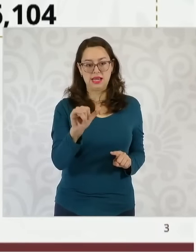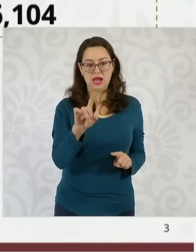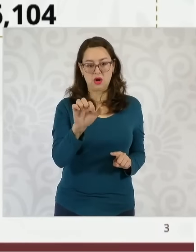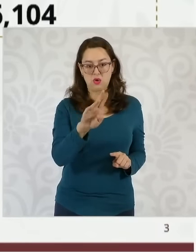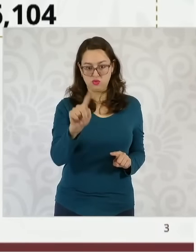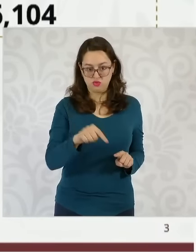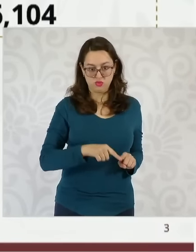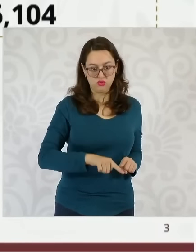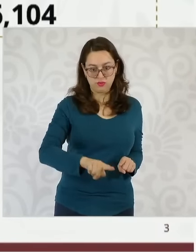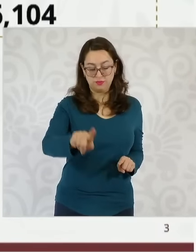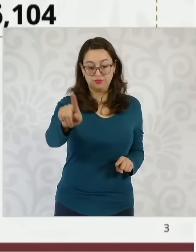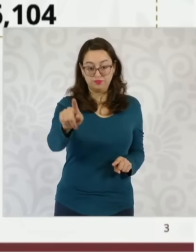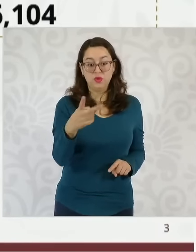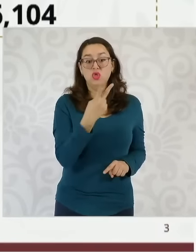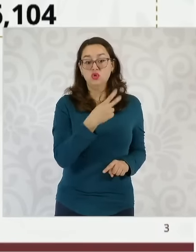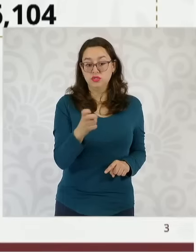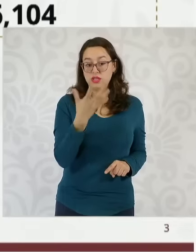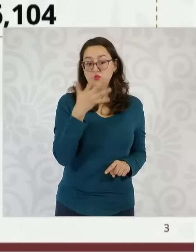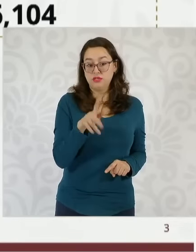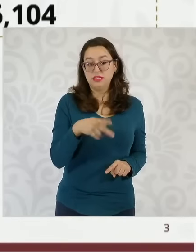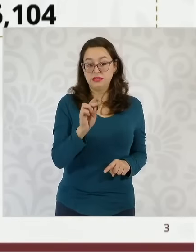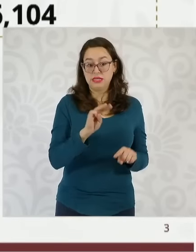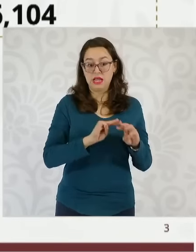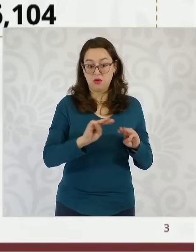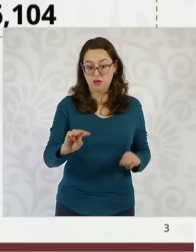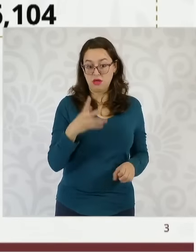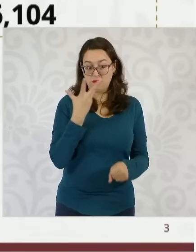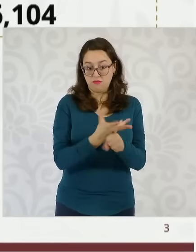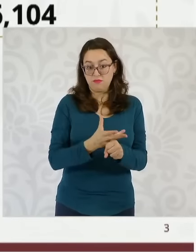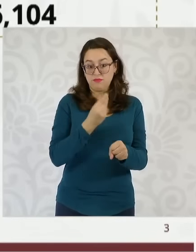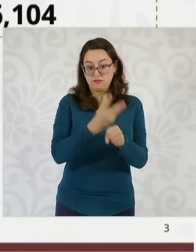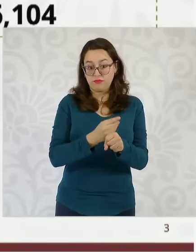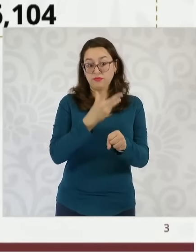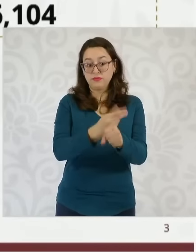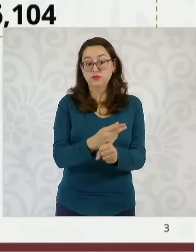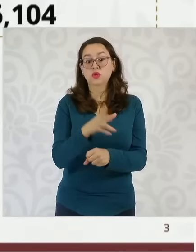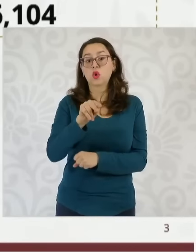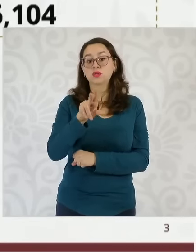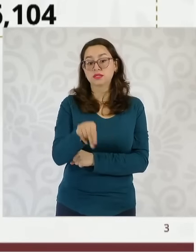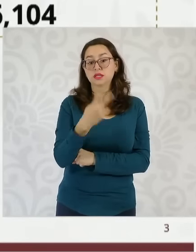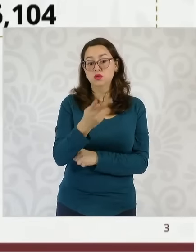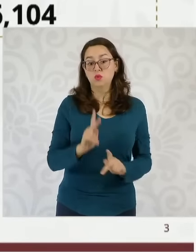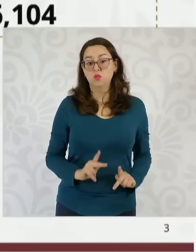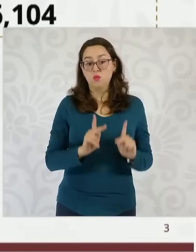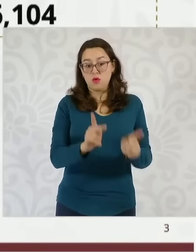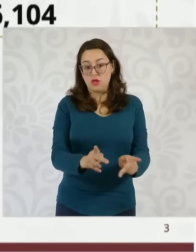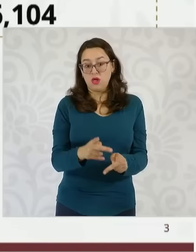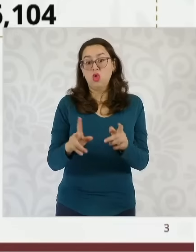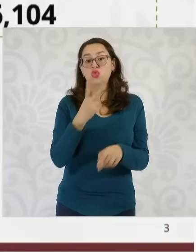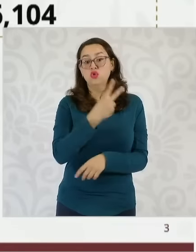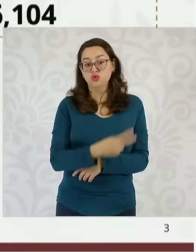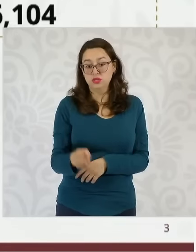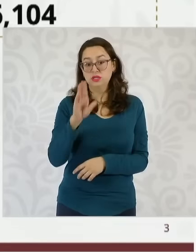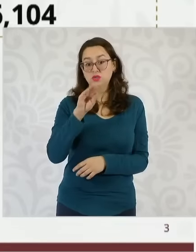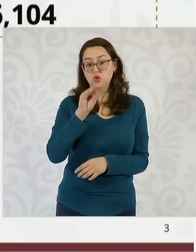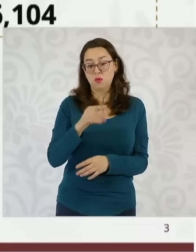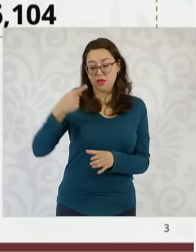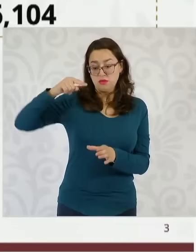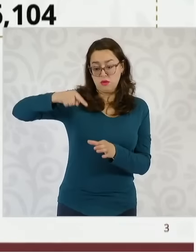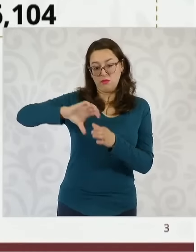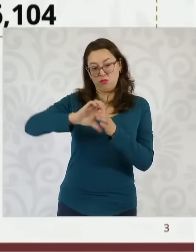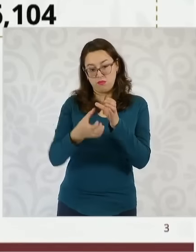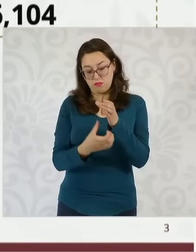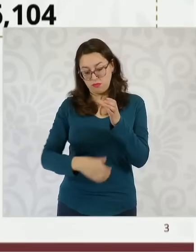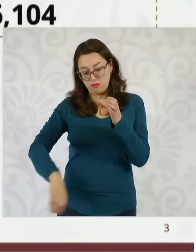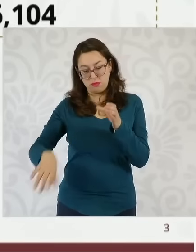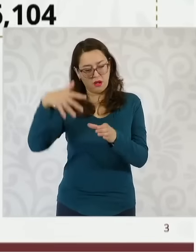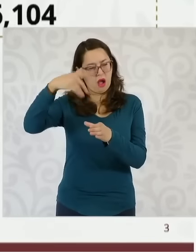rehabilitados 210 km con 82 puentes ferroviarios y 290 obras de drenaje también tres patios como